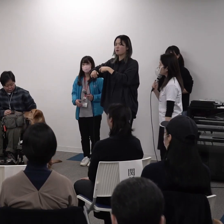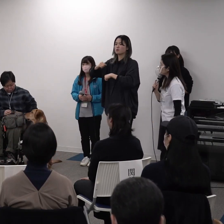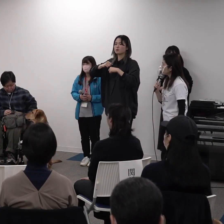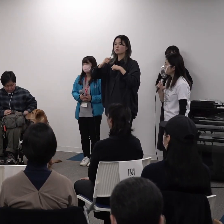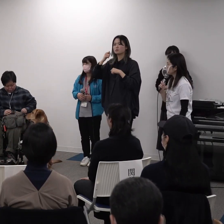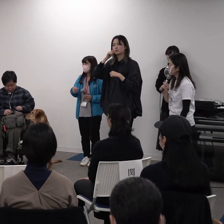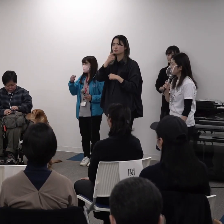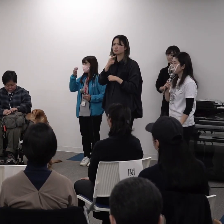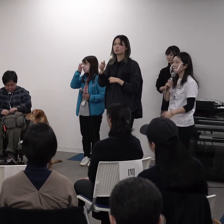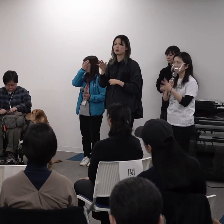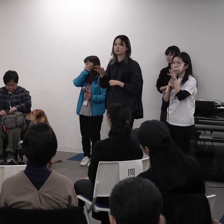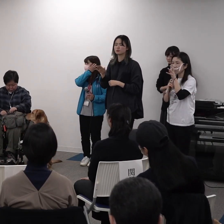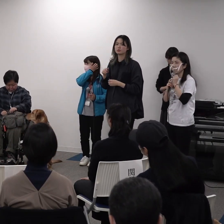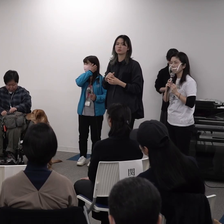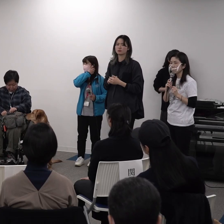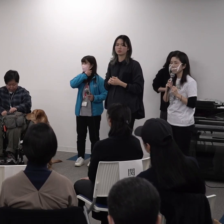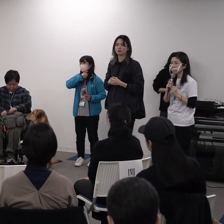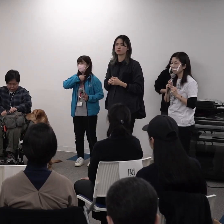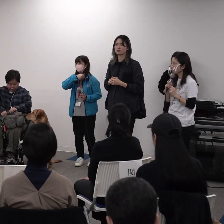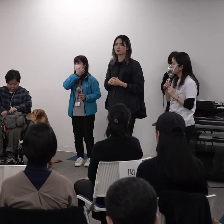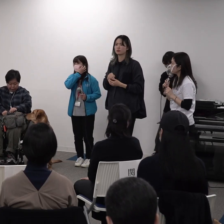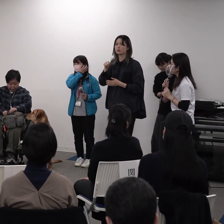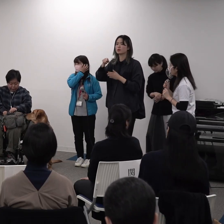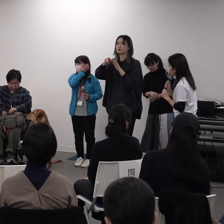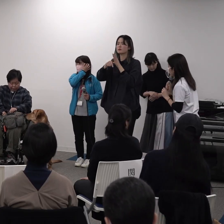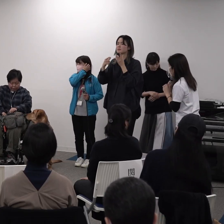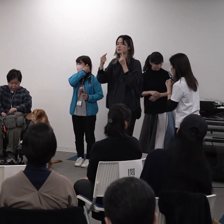そんなときやはり物を落としやすいんですよね